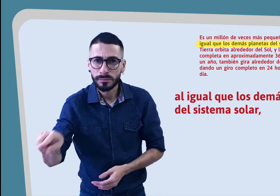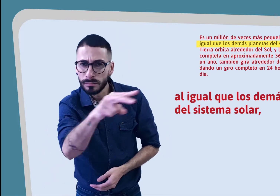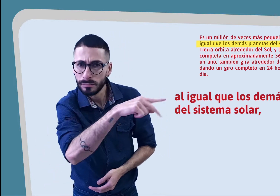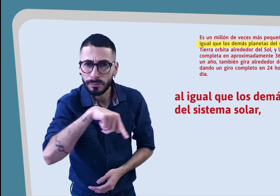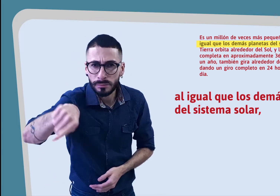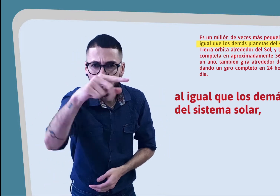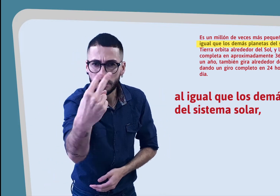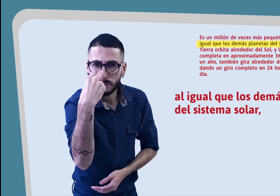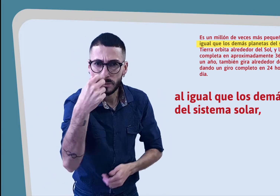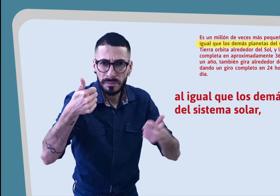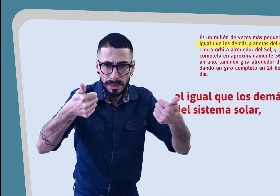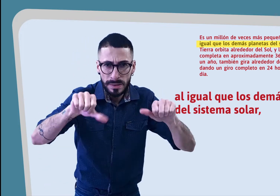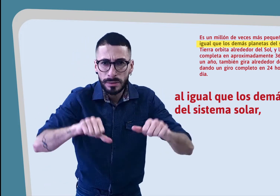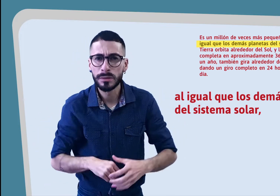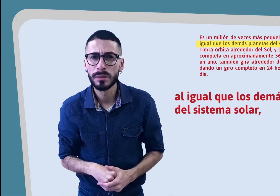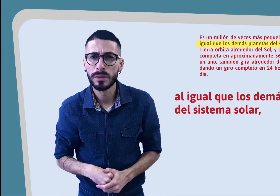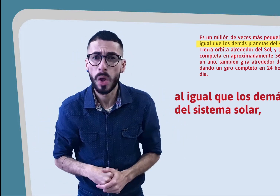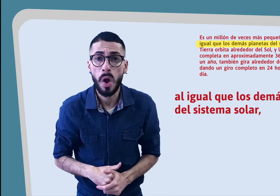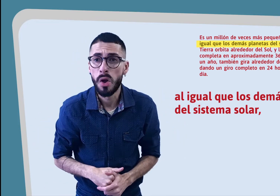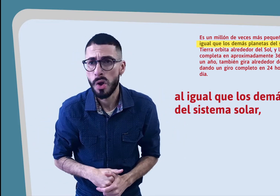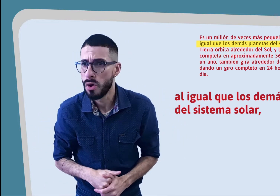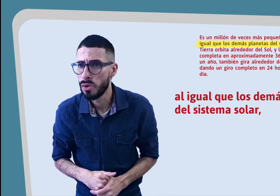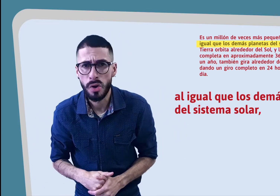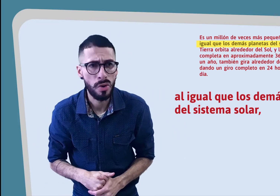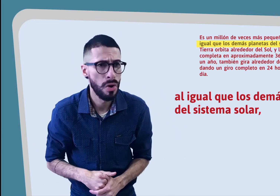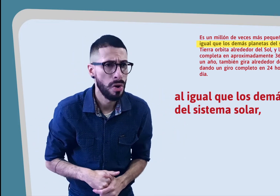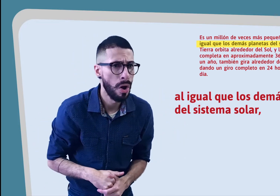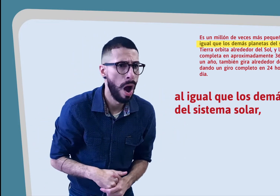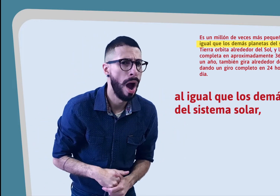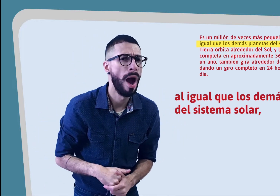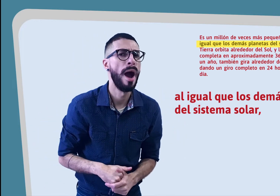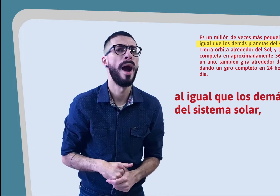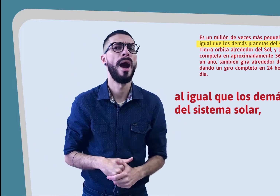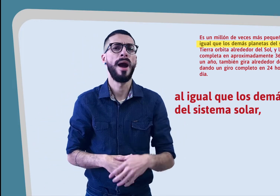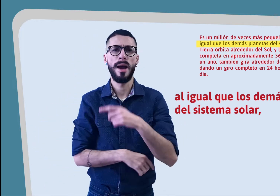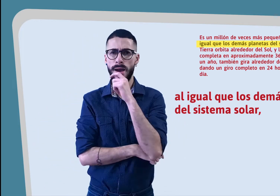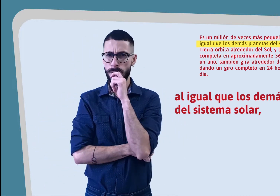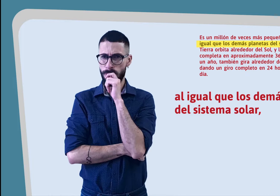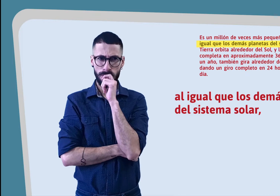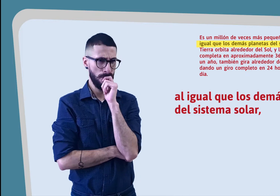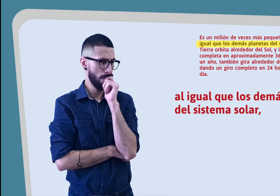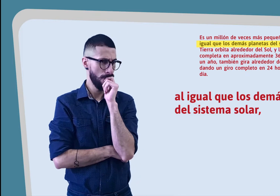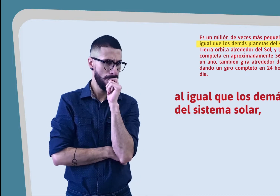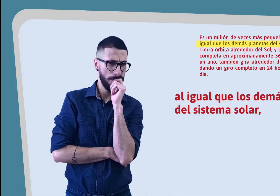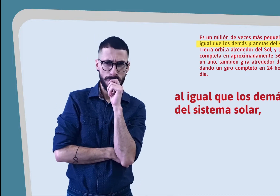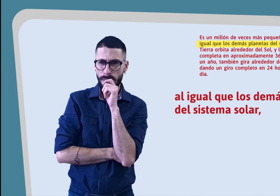¿Qué piensan, lo hice bien? ¿No?, ¿creen que no está bien? A ver, mmm.